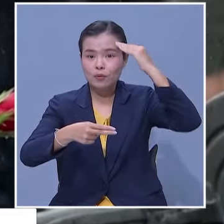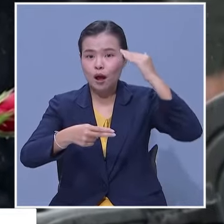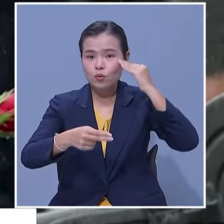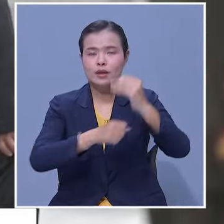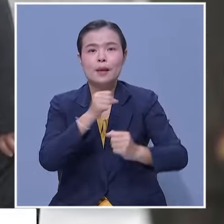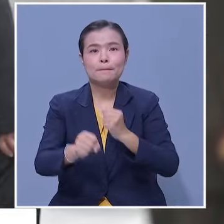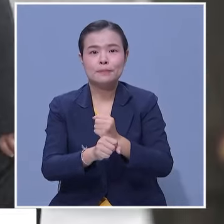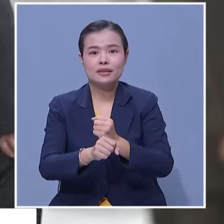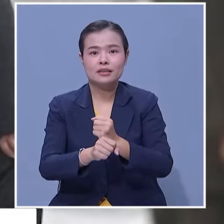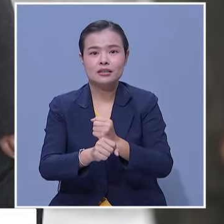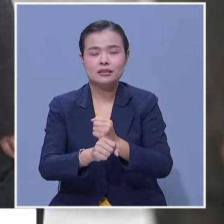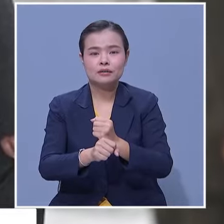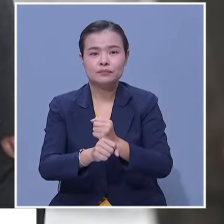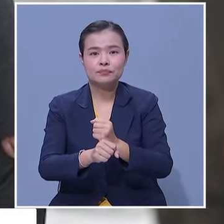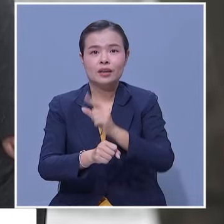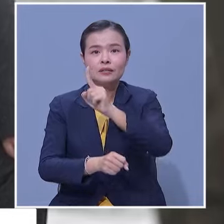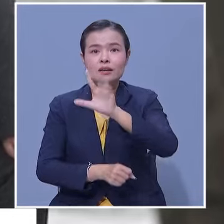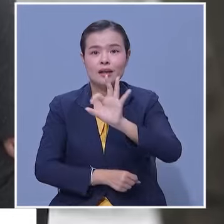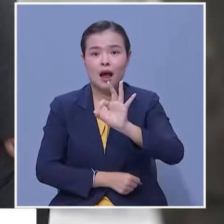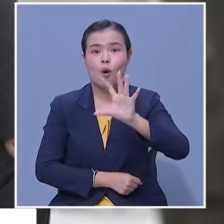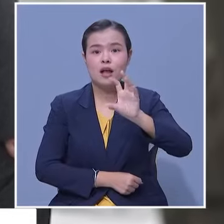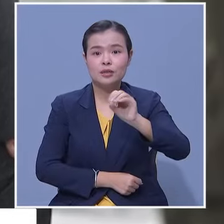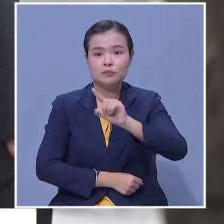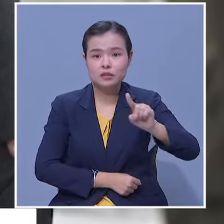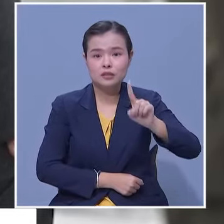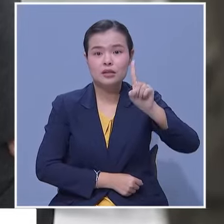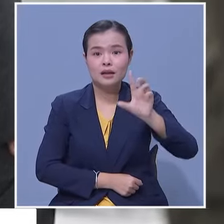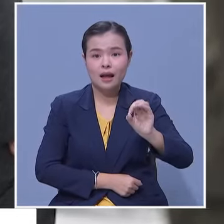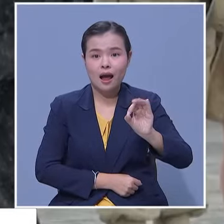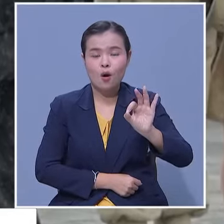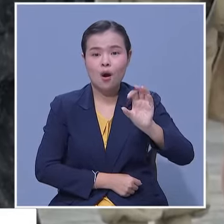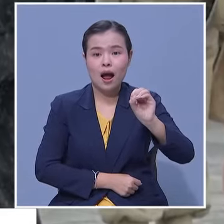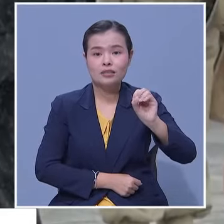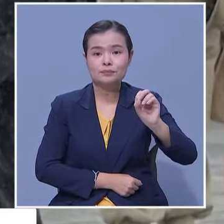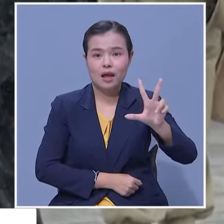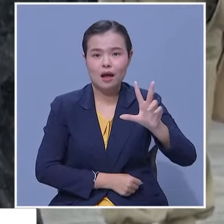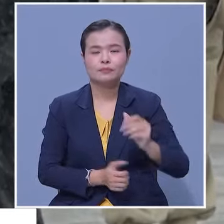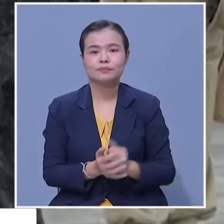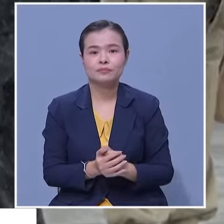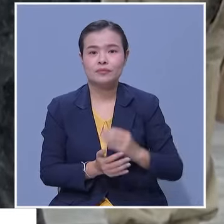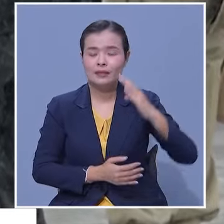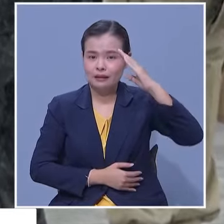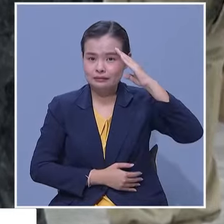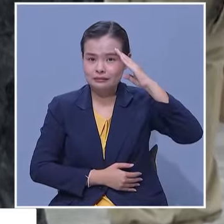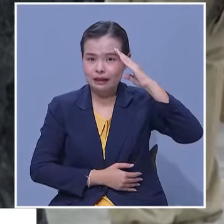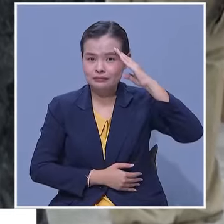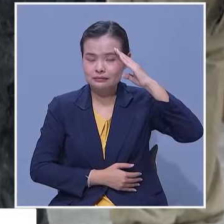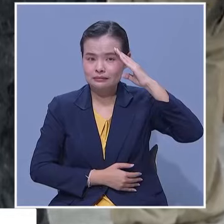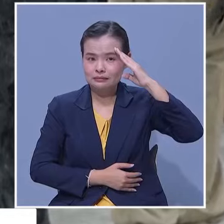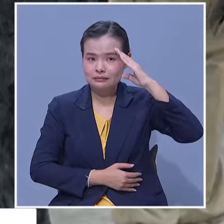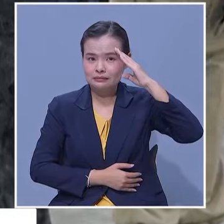1950 ถึงปี 1953 รวมถึงหอมิตรภาพที่ รำลึกถึงทหารกองทัพปลดปล่อยประชาชนจีนที่